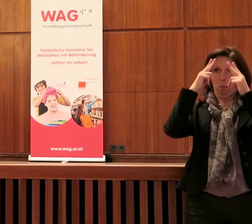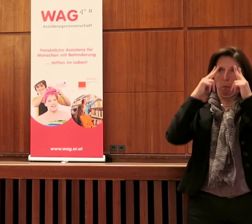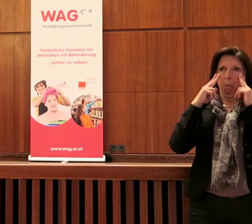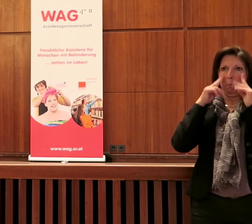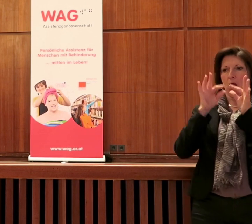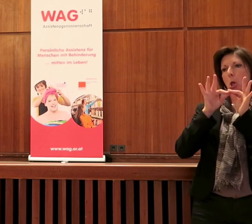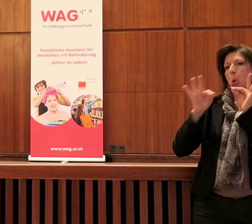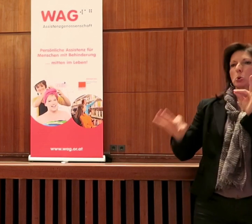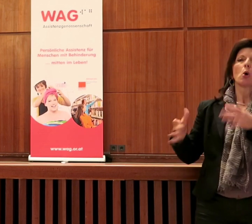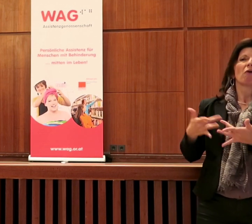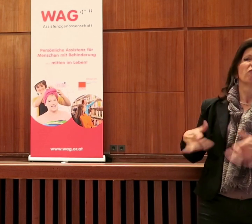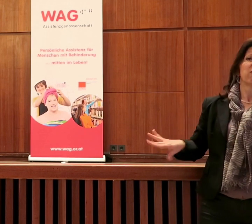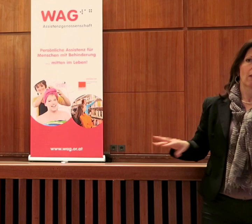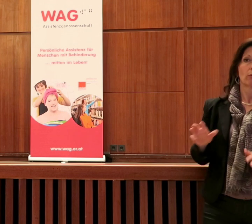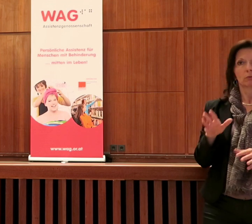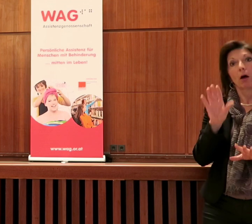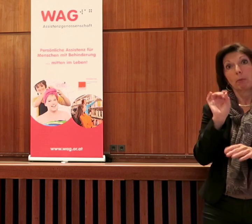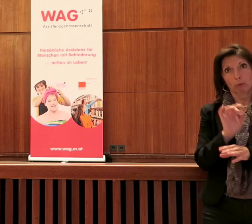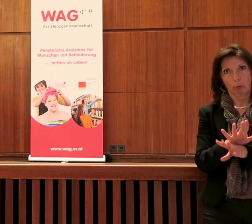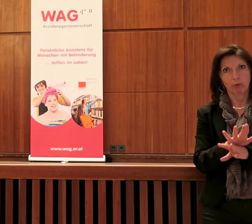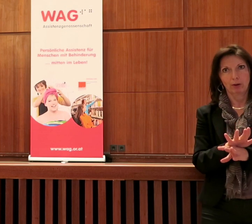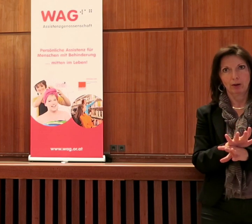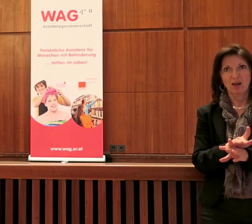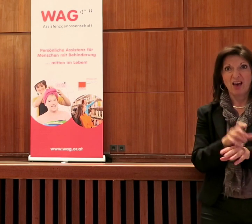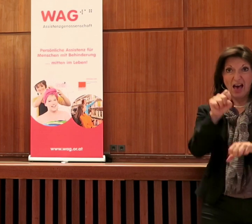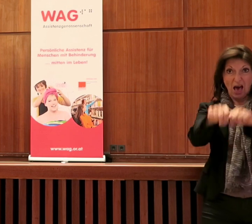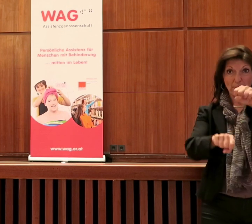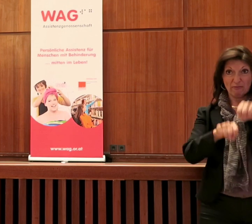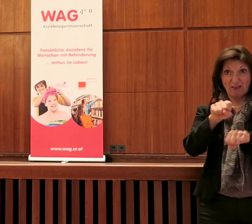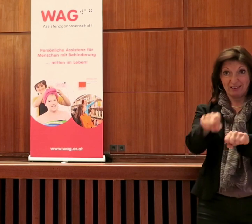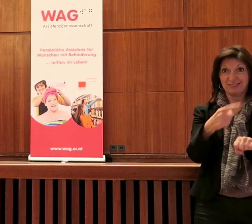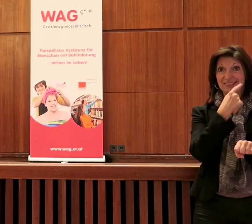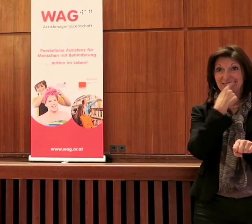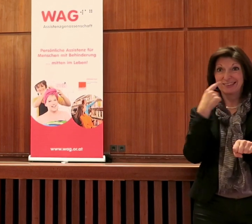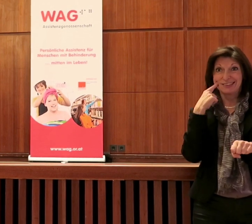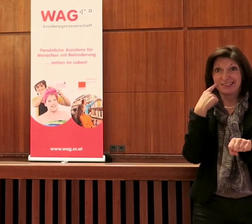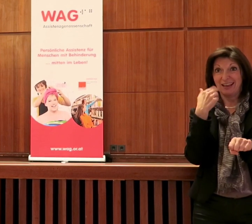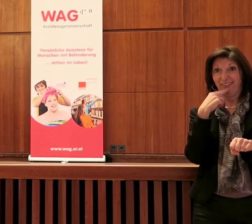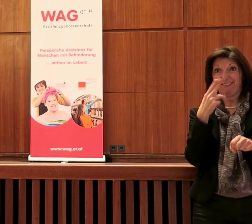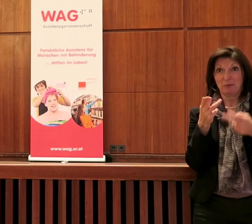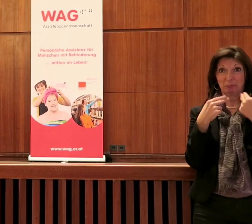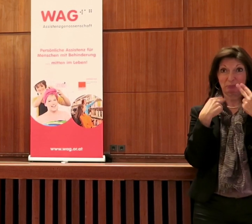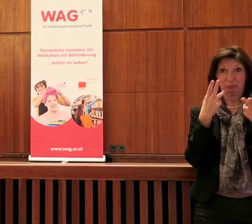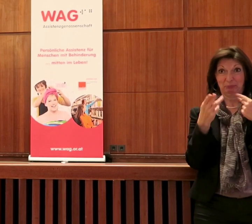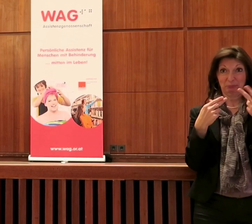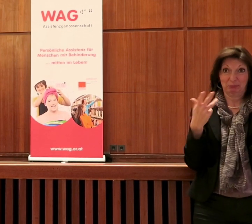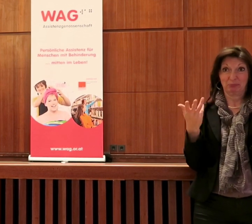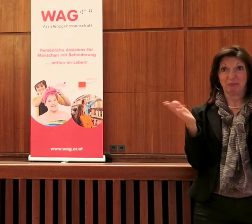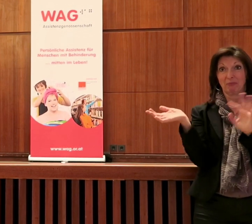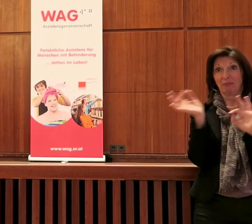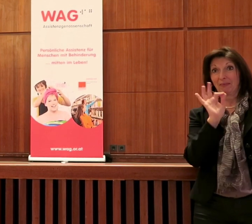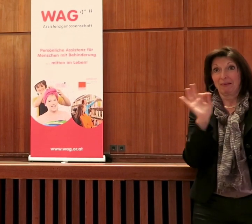Dann hat man Glück gehabt. Manchmal verliert der Fahrradfahrer seine Zähne und wenn's ganz blöd rennt, rutscht der Blinde auf den Zähnen aus.